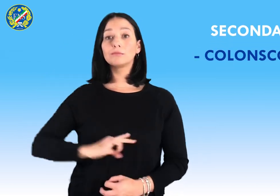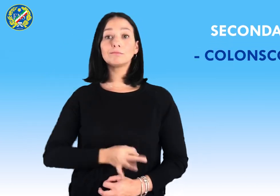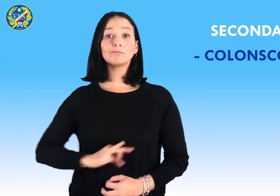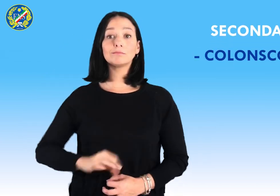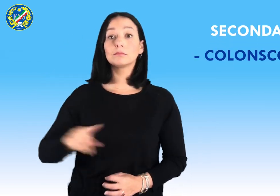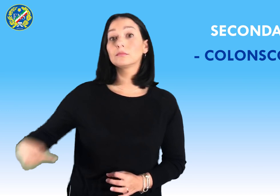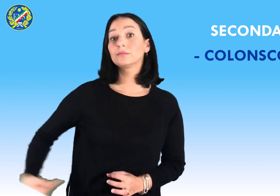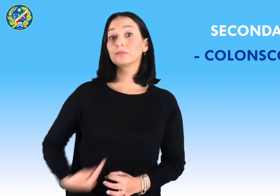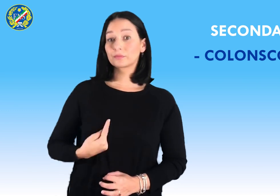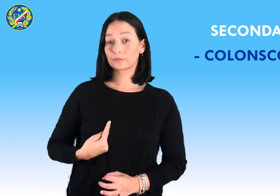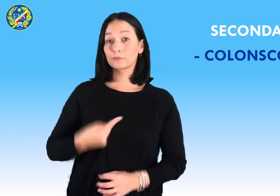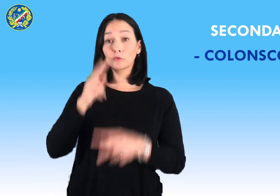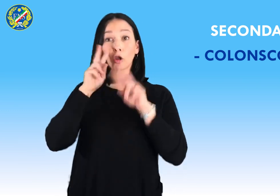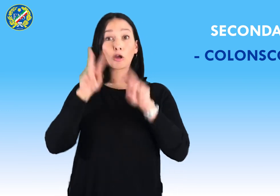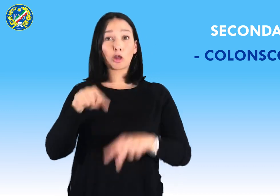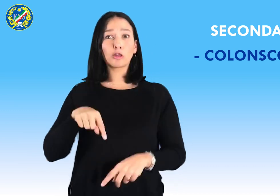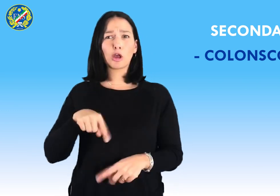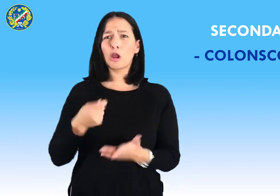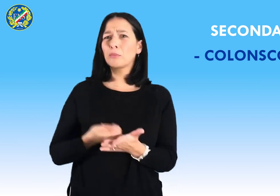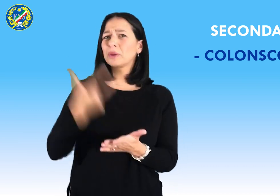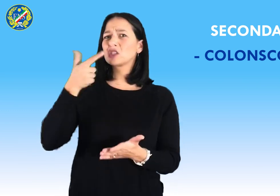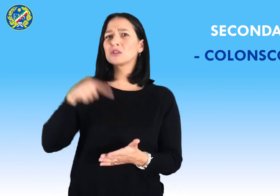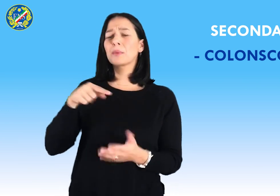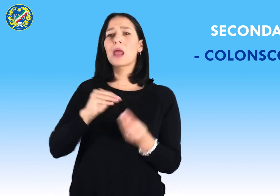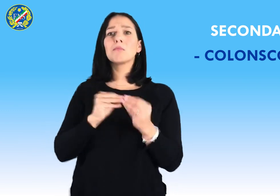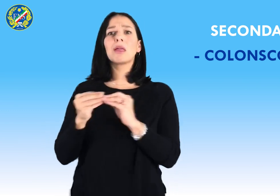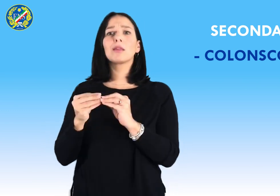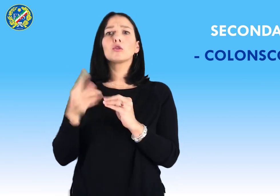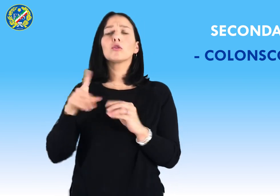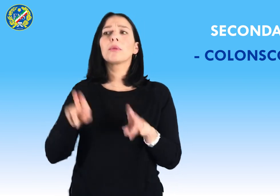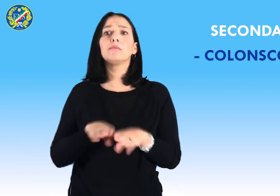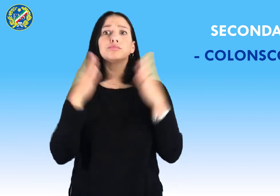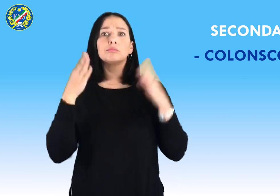in quanto offre il vantaggio di esaminare tutto il colon e rappresenta il mezzo migliore